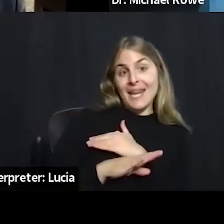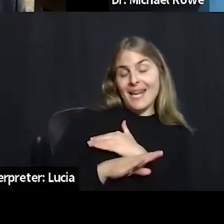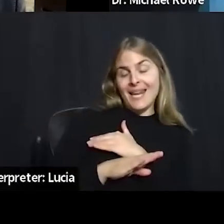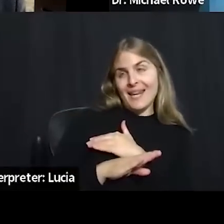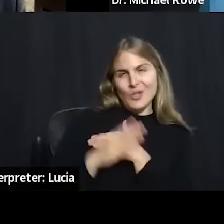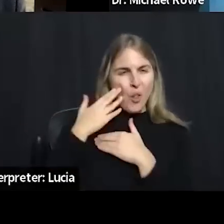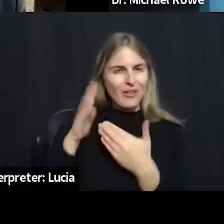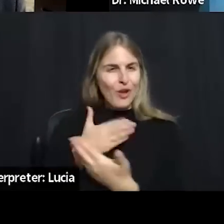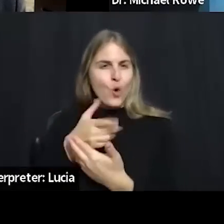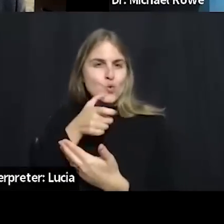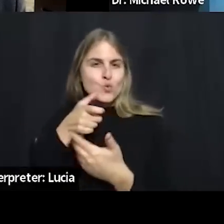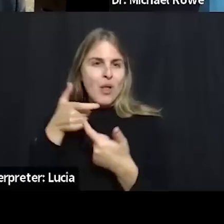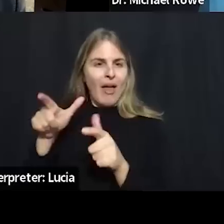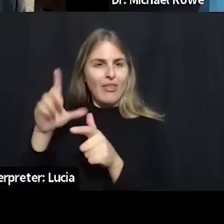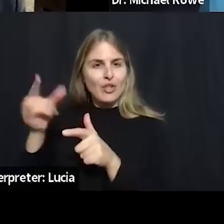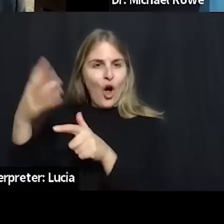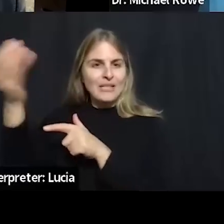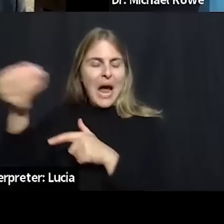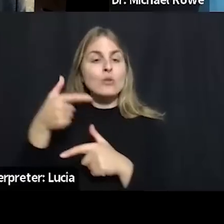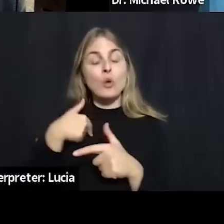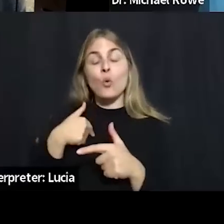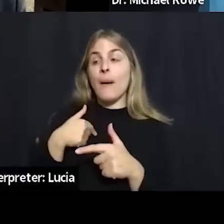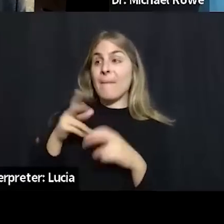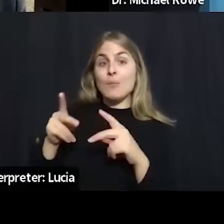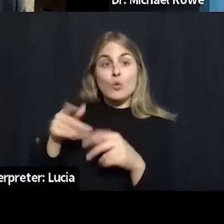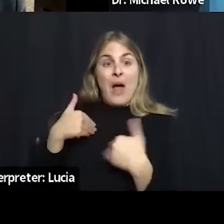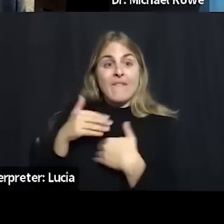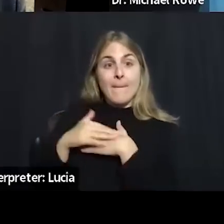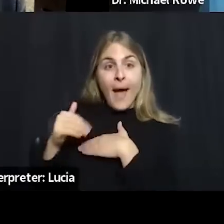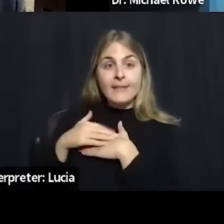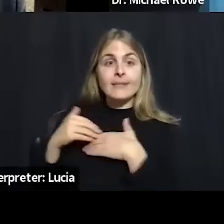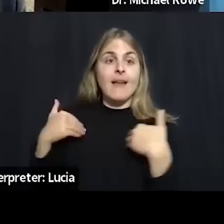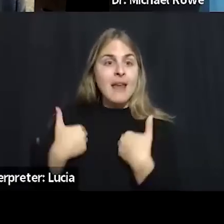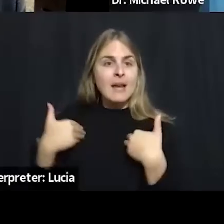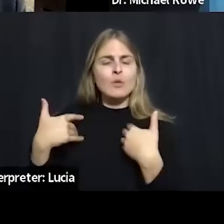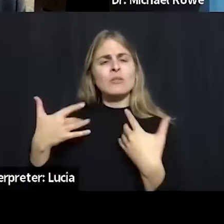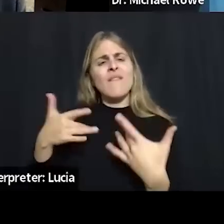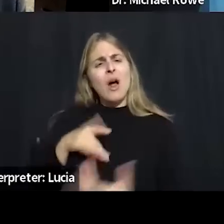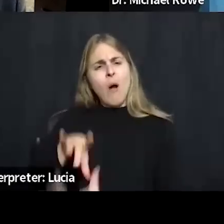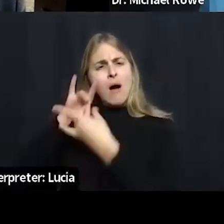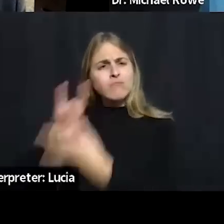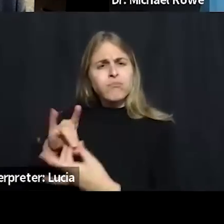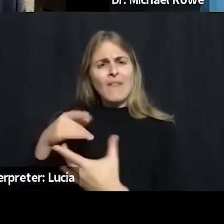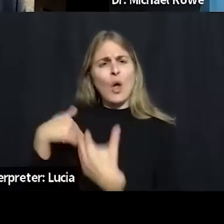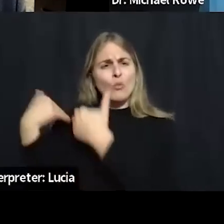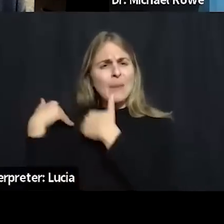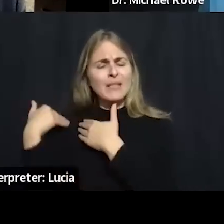dentro de entornos de vivienda de apoyo y descubrió que las personas que tenían mascotas tenían un mayor sentido de conexión, responsabilidad, estabilidad emocional.